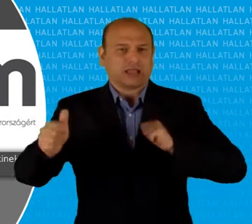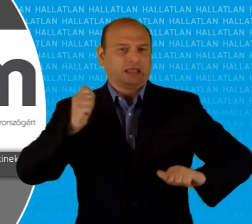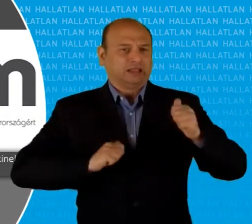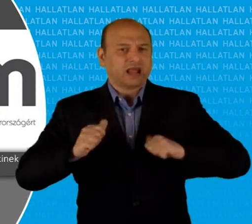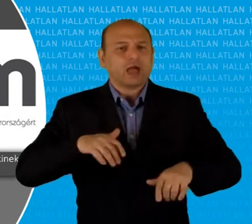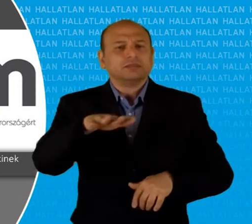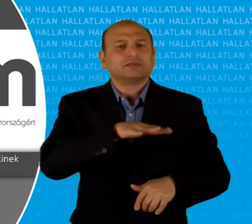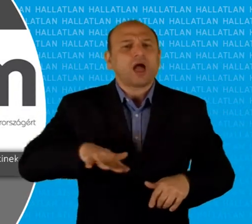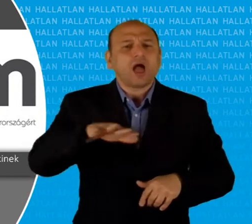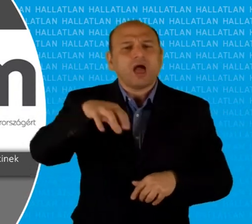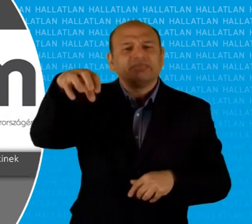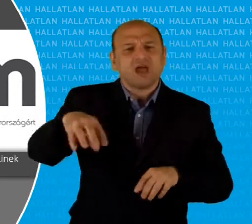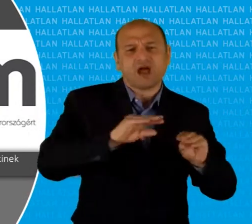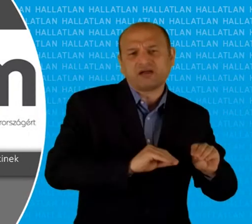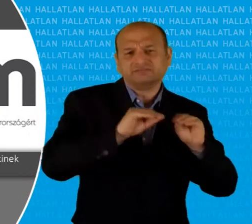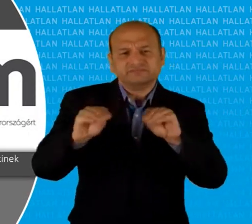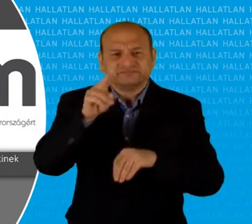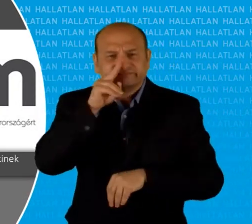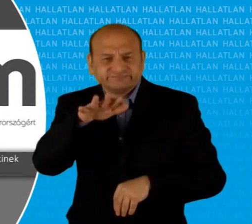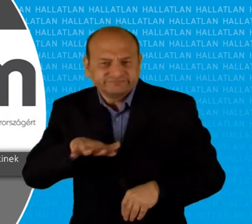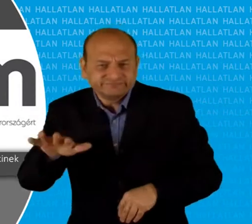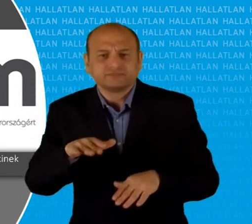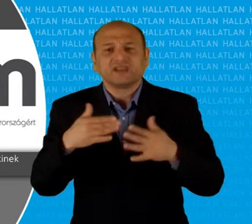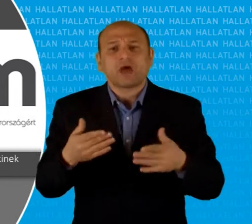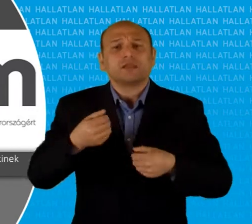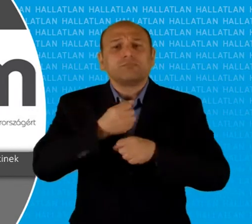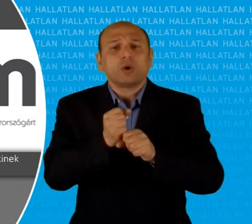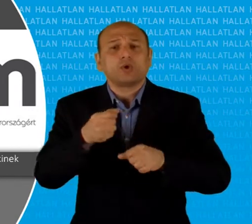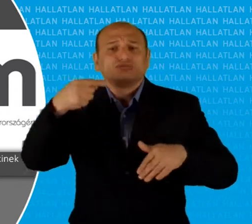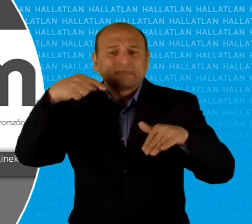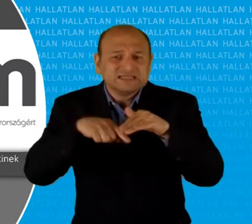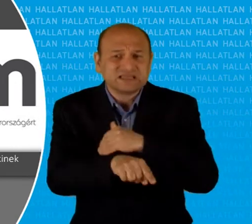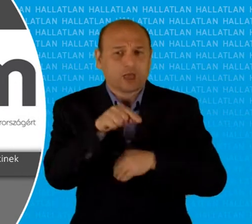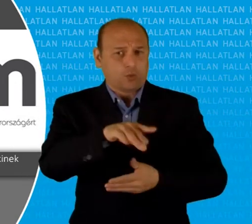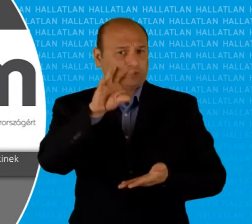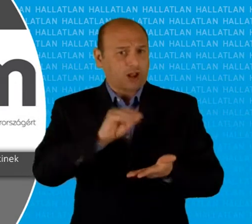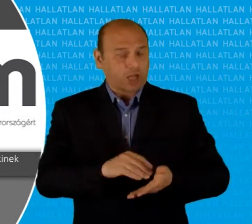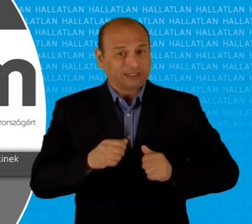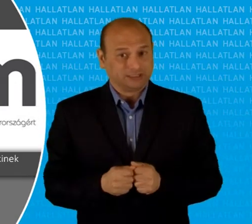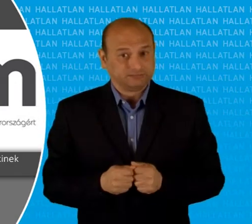kényszerültek tanyasi környezetbe költözni, akár borospincékbe is.